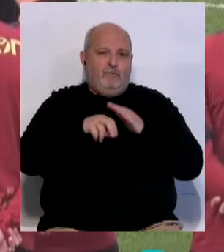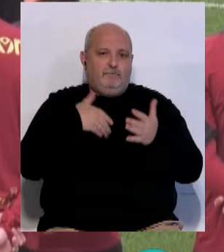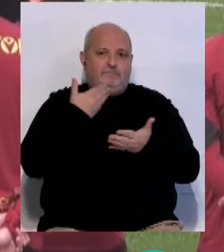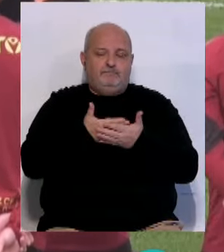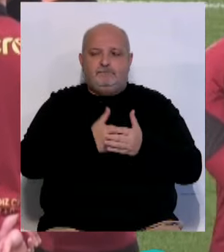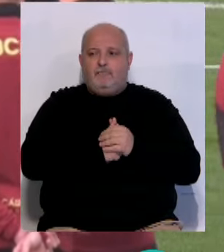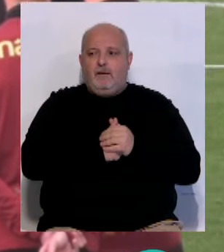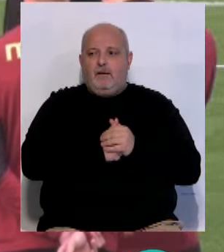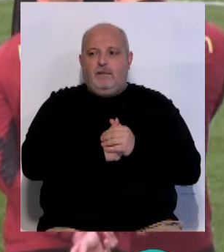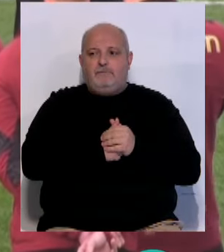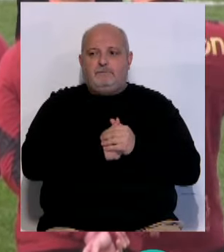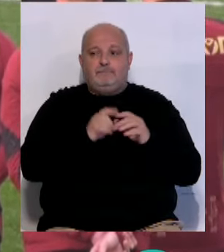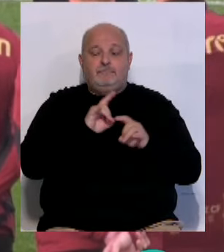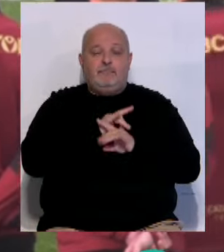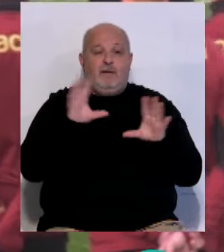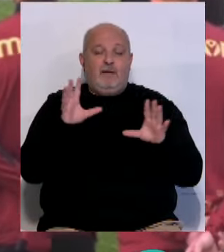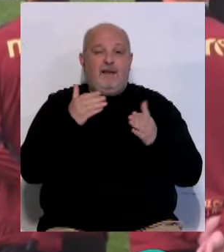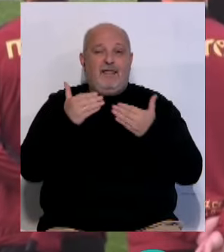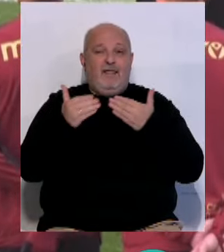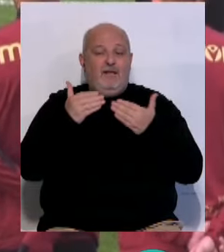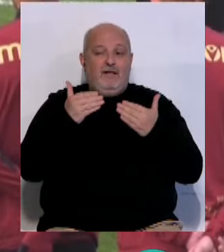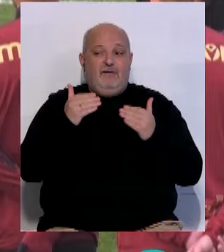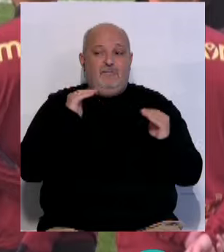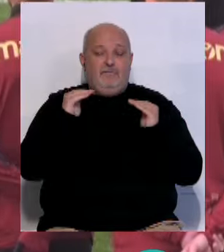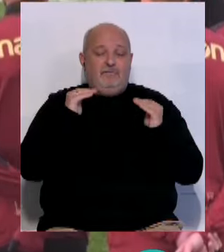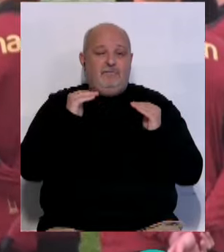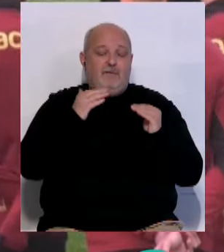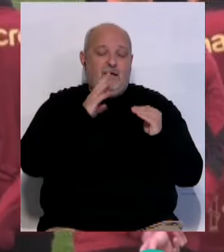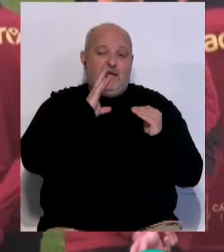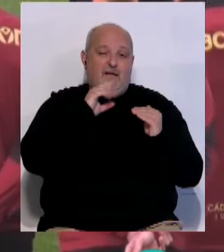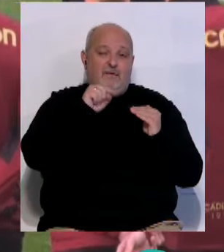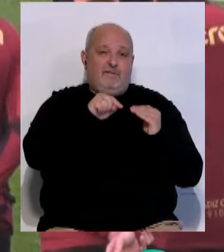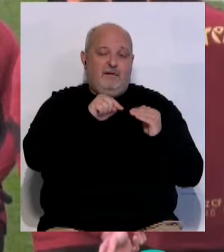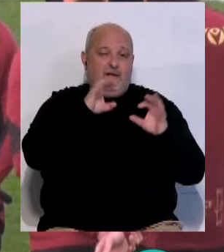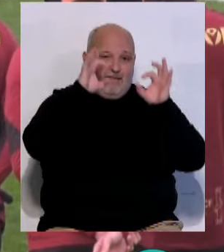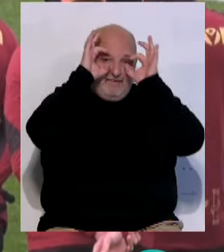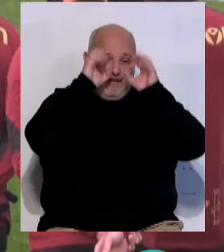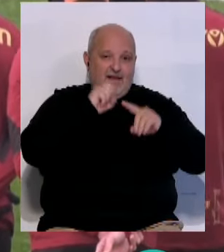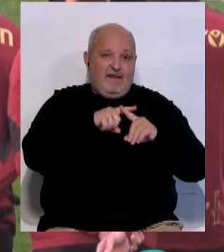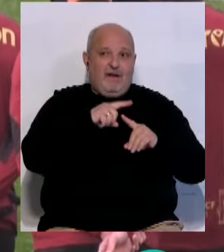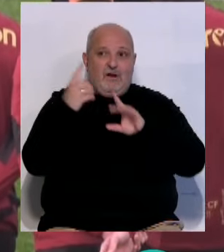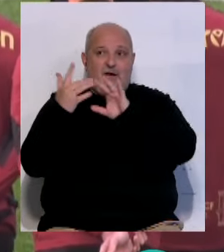que hay una diferencia Clara y es que la relación que en ese momento tenía Álvaro con el presidente